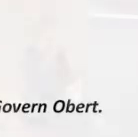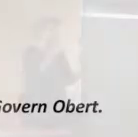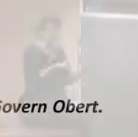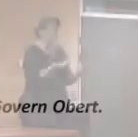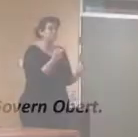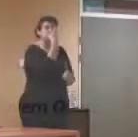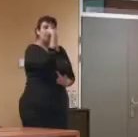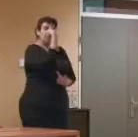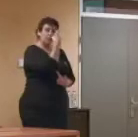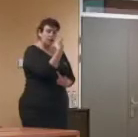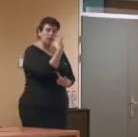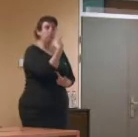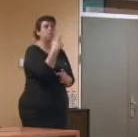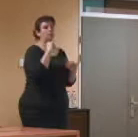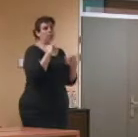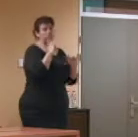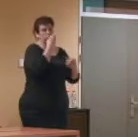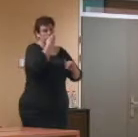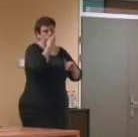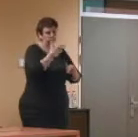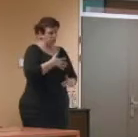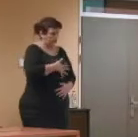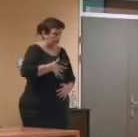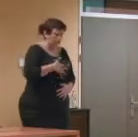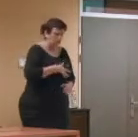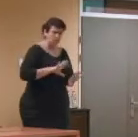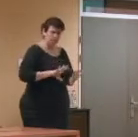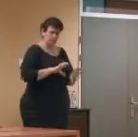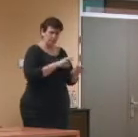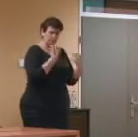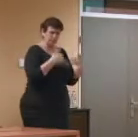lo váis a pasar muy bien, creo que vamos a aprender mucho todos y todas, son jornadas de